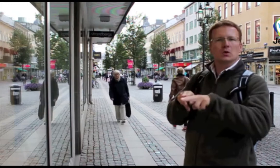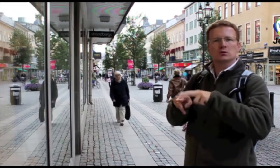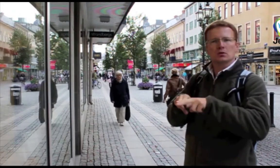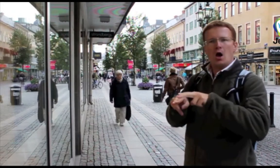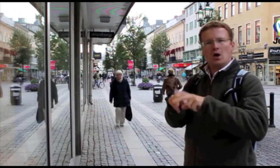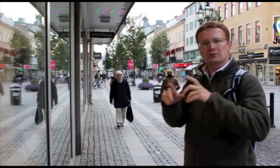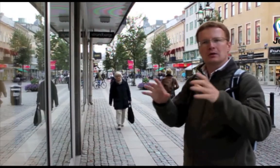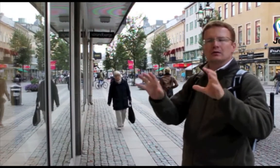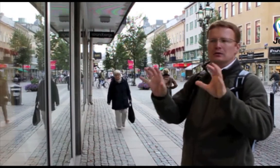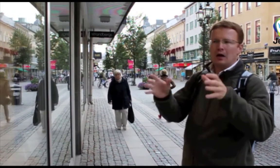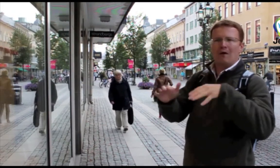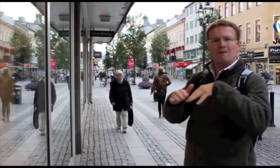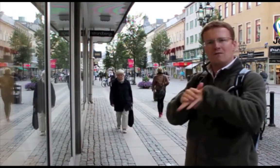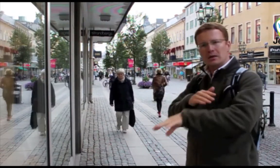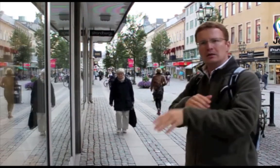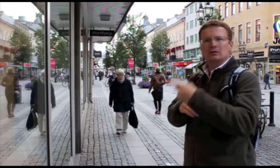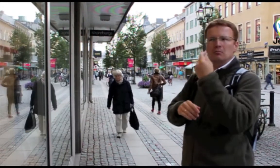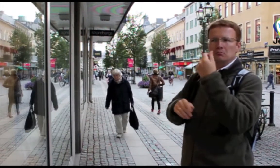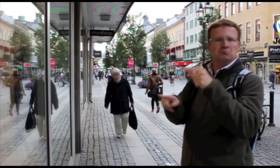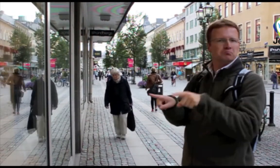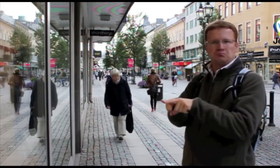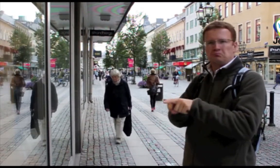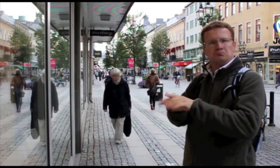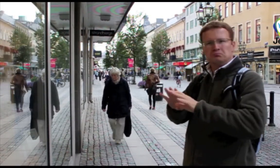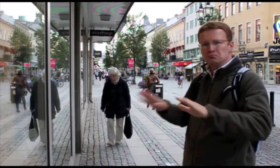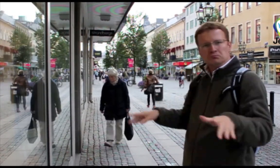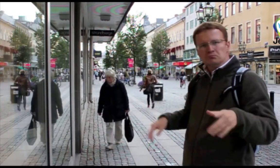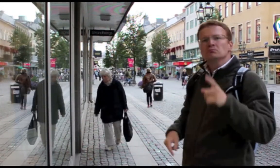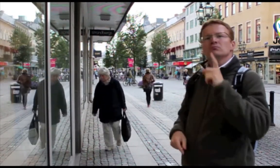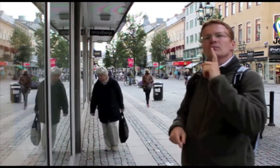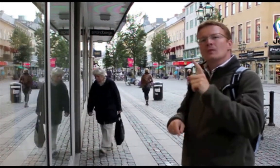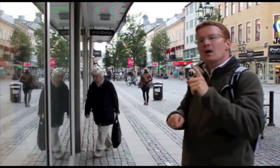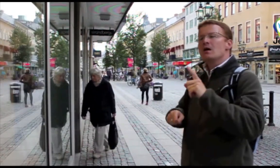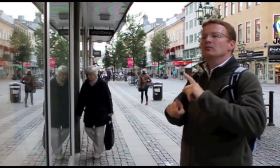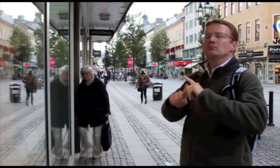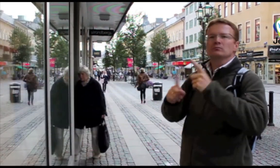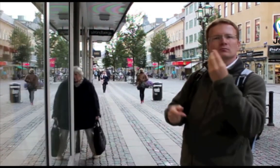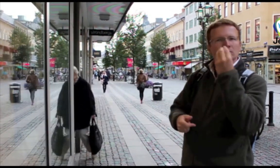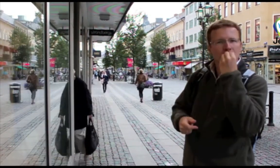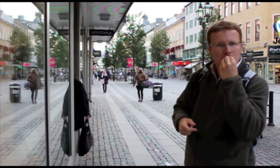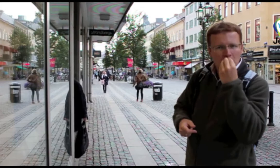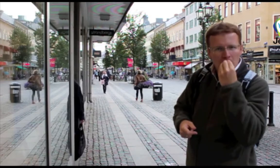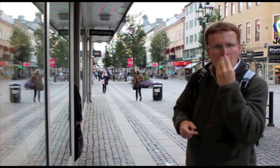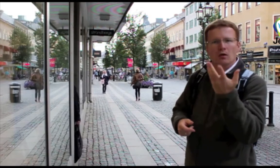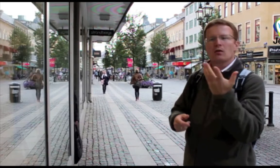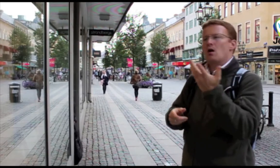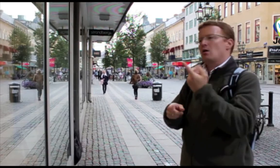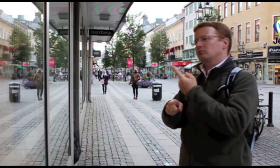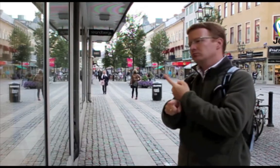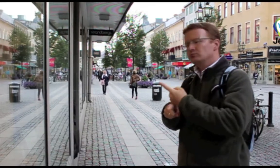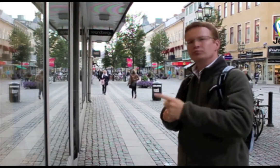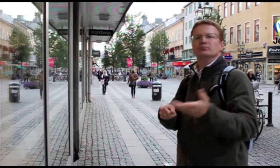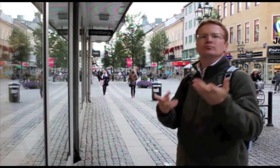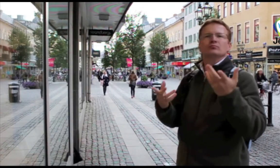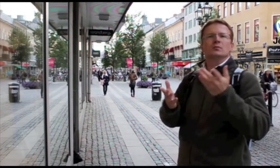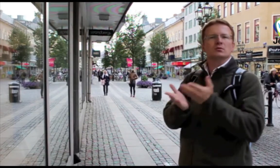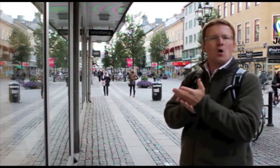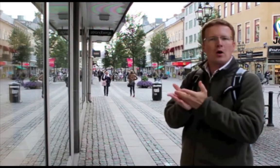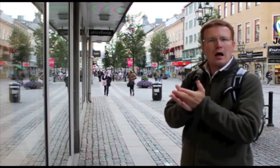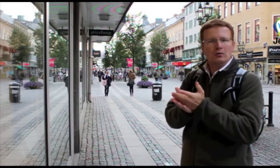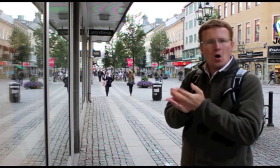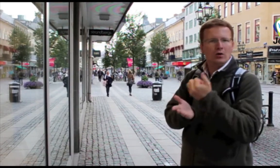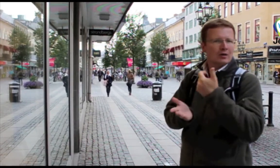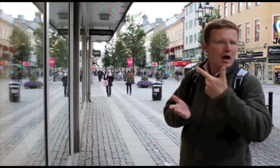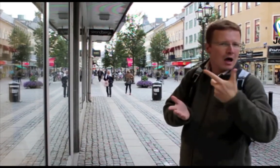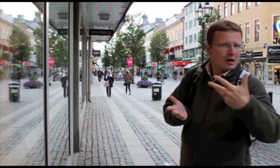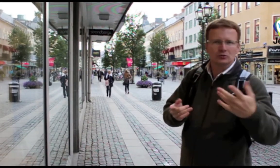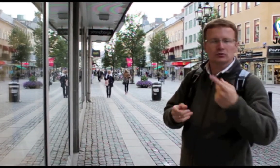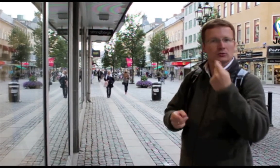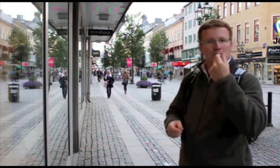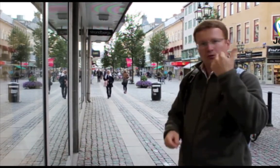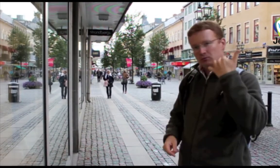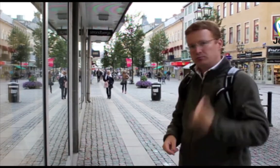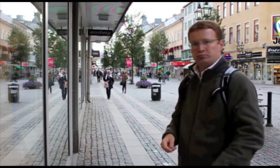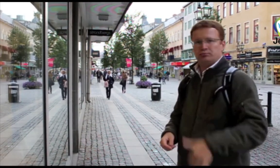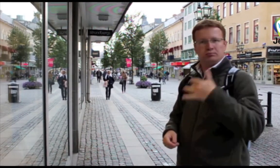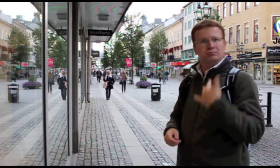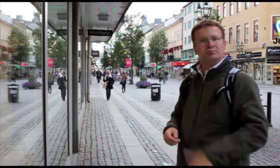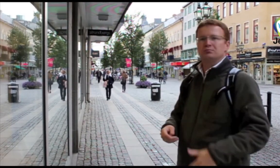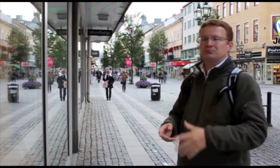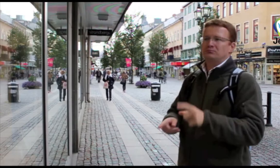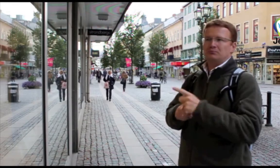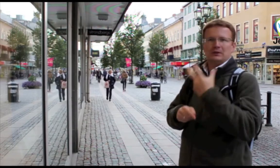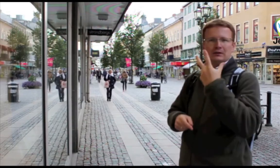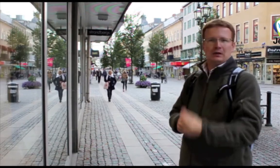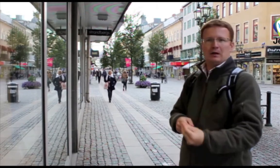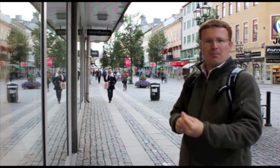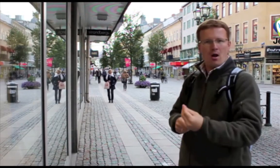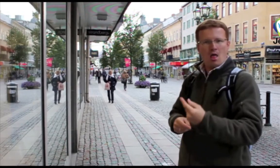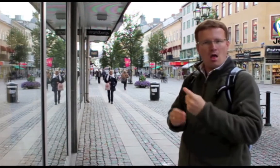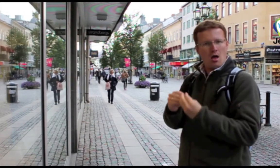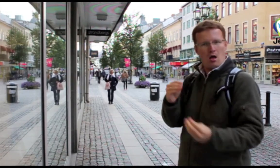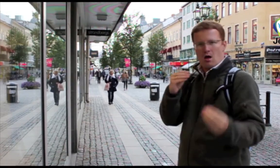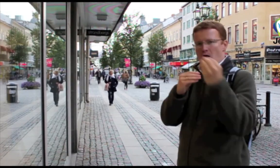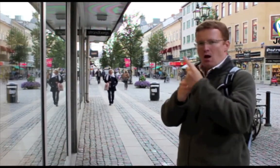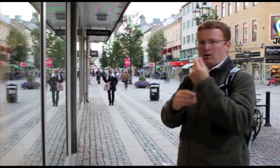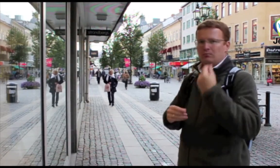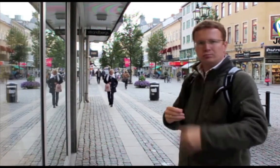Műszaki dolgok, tv-k, videók ára ugyanaz, de a kaja, a szolgáltatás díja itt nagyon drága, tripla áron vannak ezek.